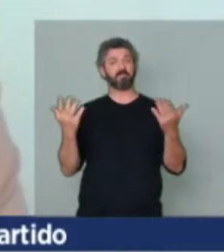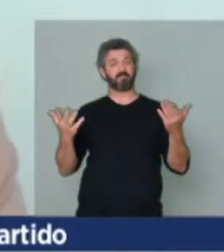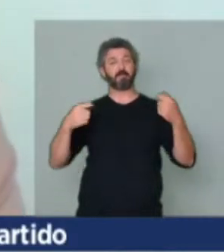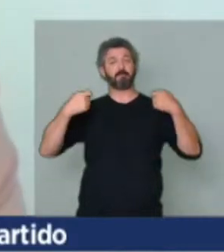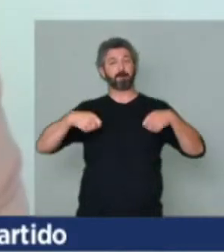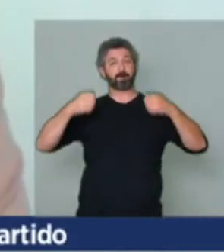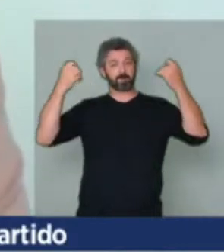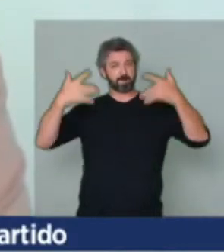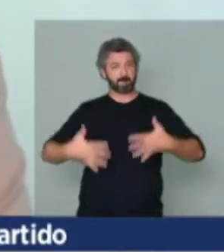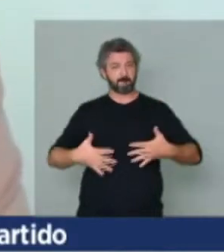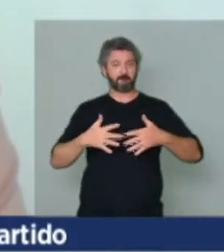QUE HAJA UMA TENTATIVA DE SUBSTITUIR... O MINISTÉRIO DA